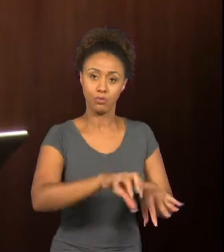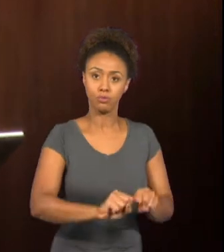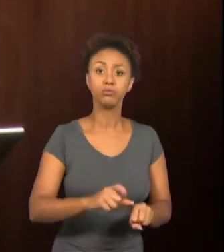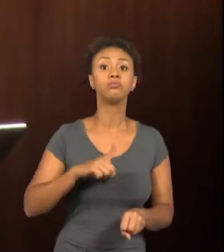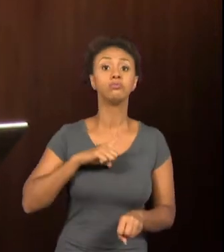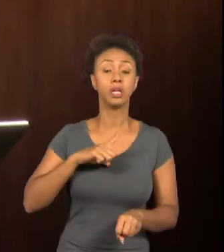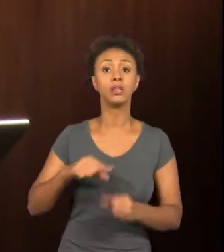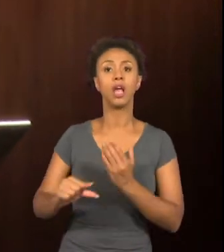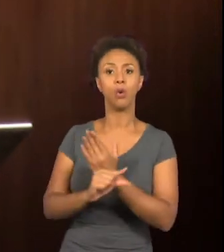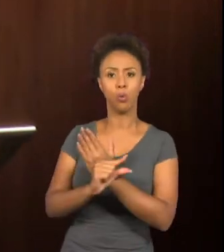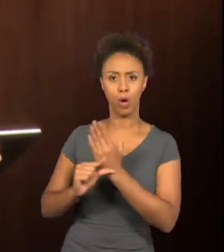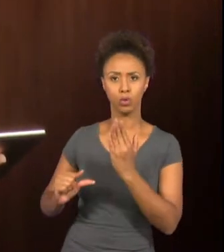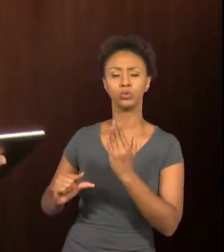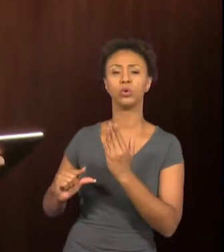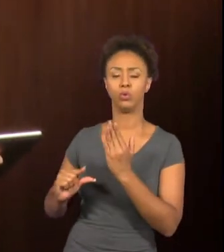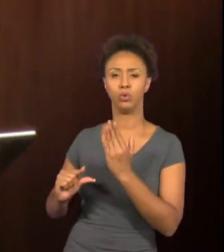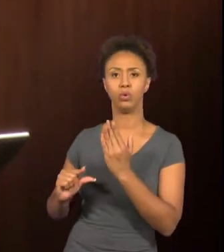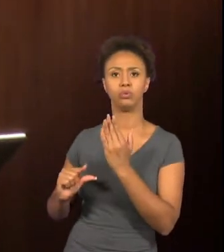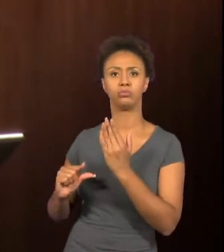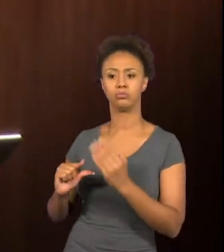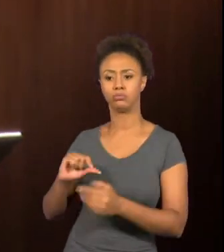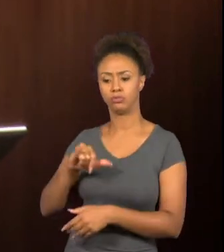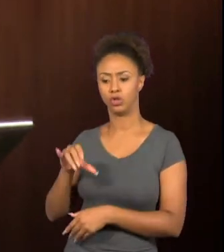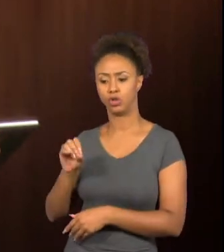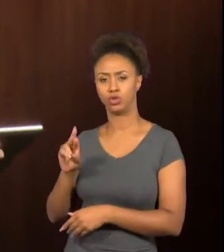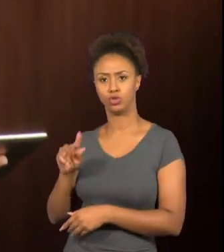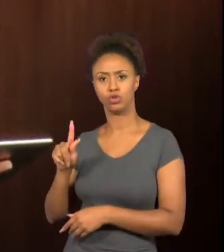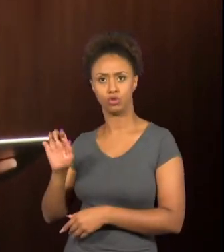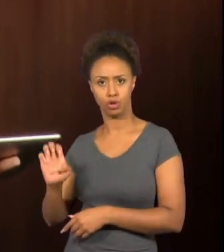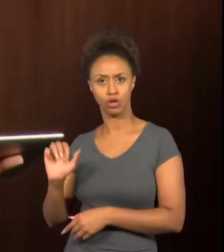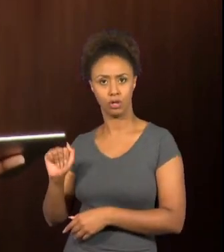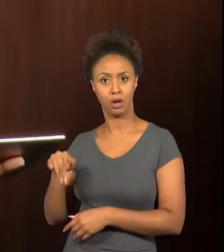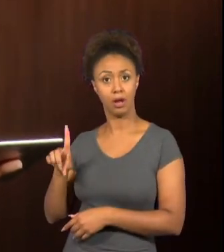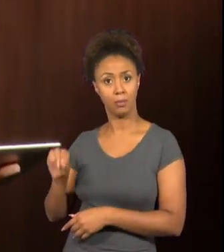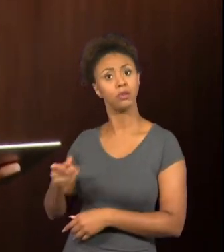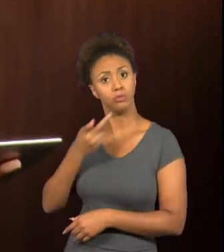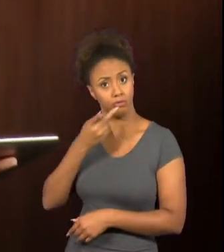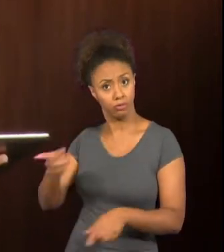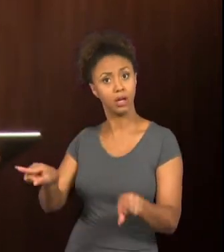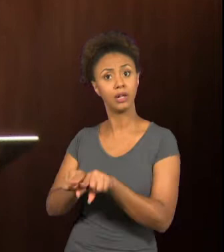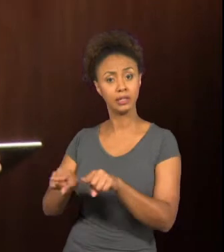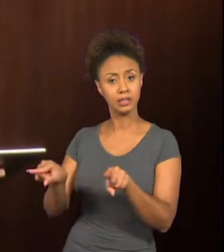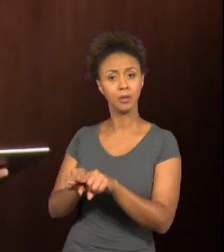EXEMPLO QUE É O LIVRO "SEARA VERMELHA", EM QUE VÃO COMPARECER A QUESTÃO DA RETIRAR E DO